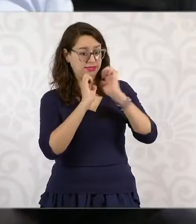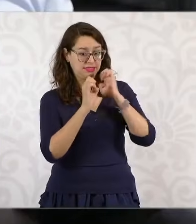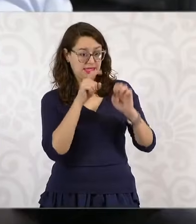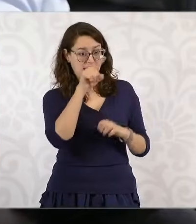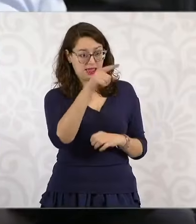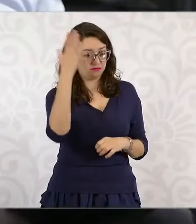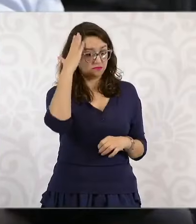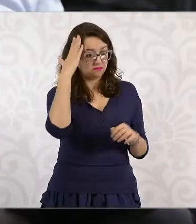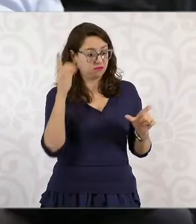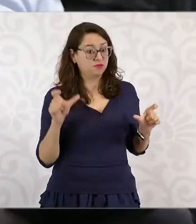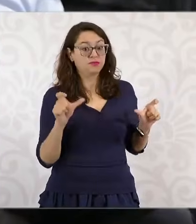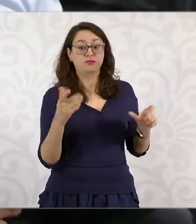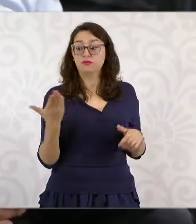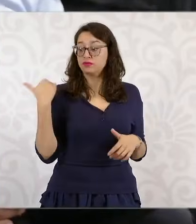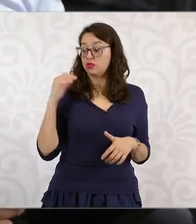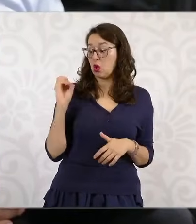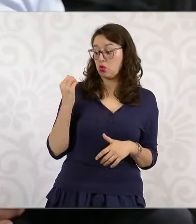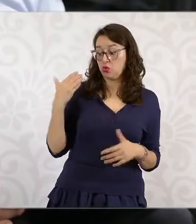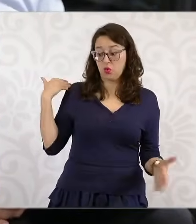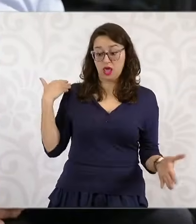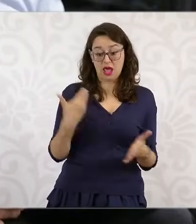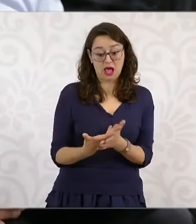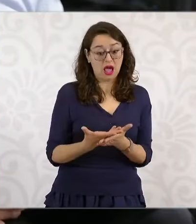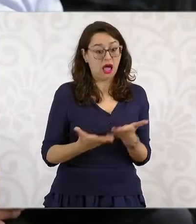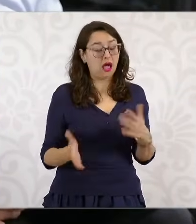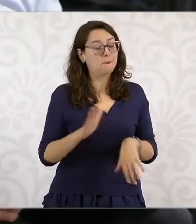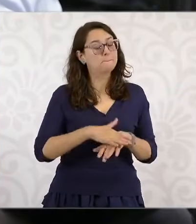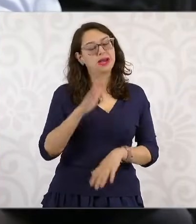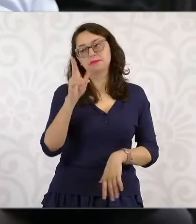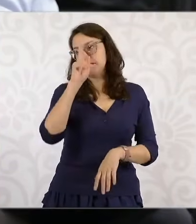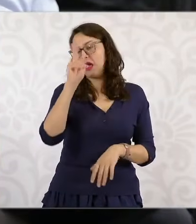ha incrementado de octubre del año pasado la fecha el tráfico de armas de Estados Unidos a nuestro